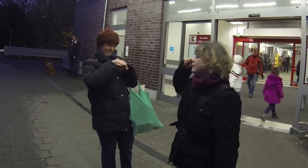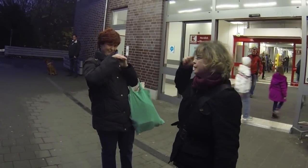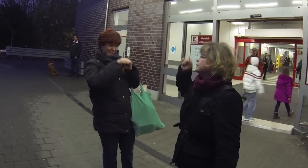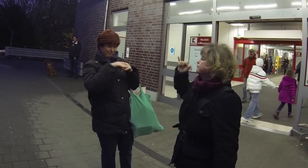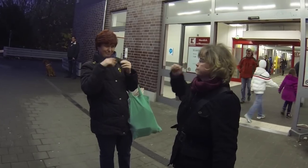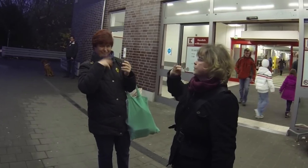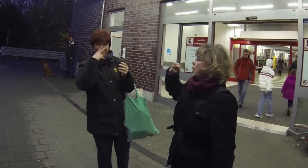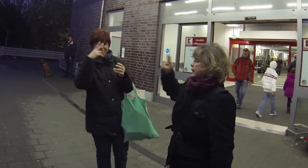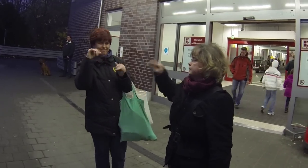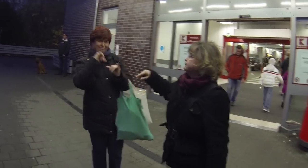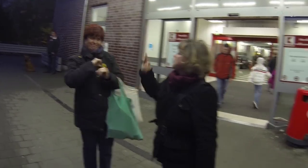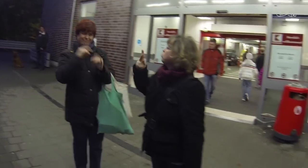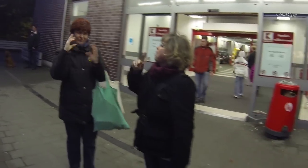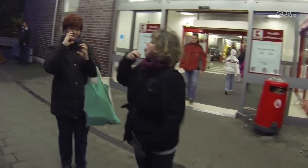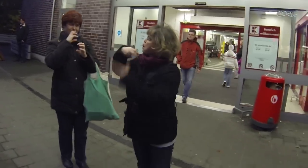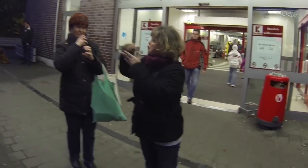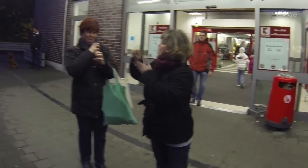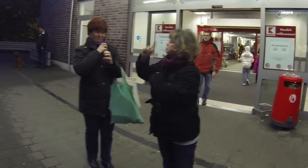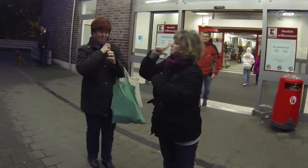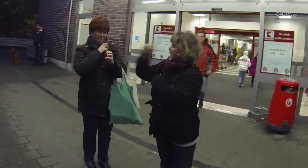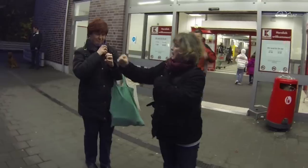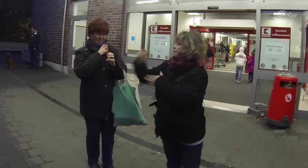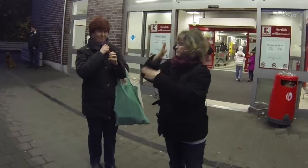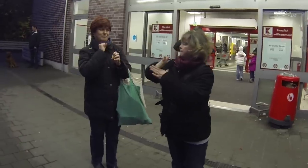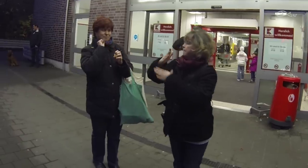Ja, ich weiß. Dann bringe ich dich jetzt nachhause.